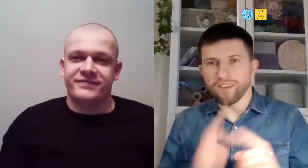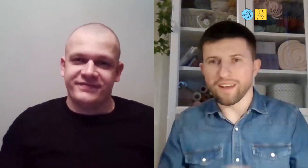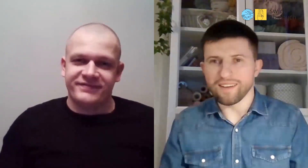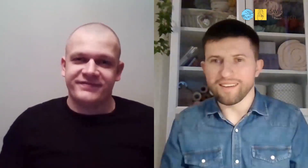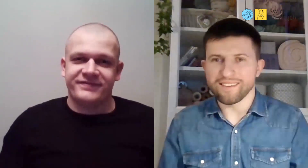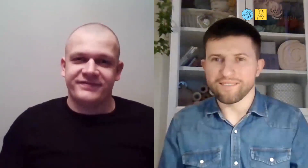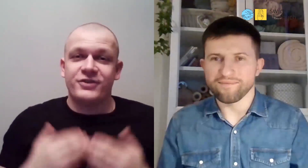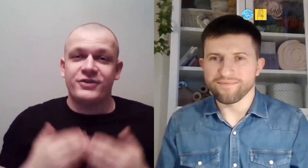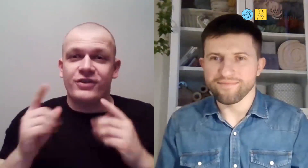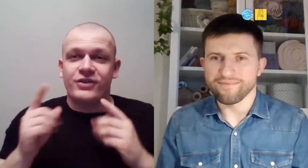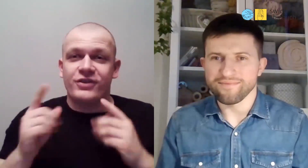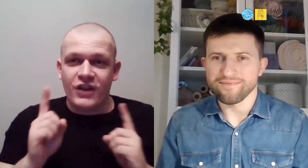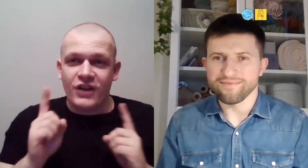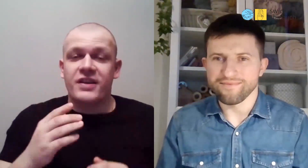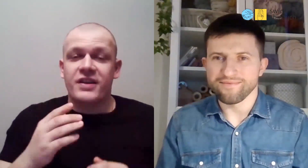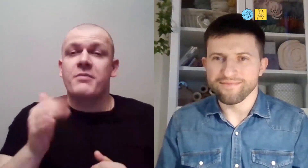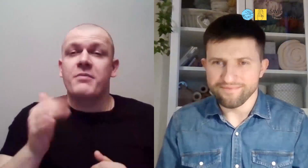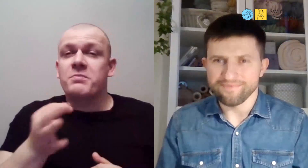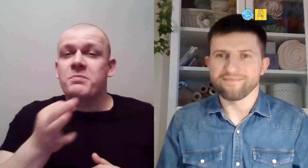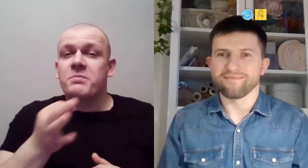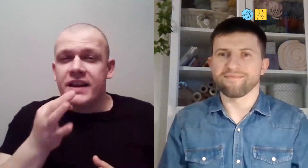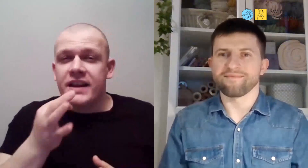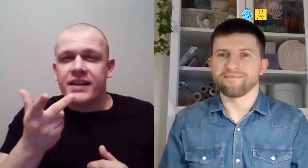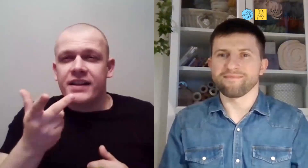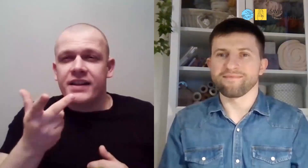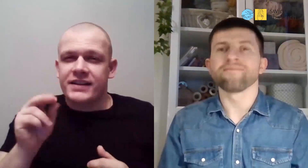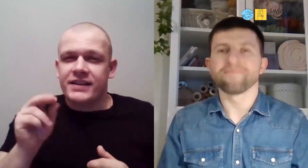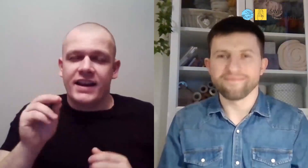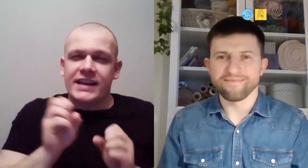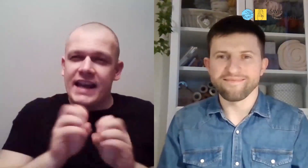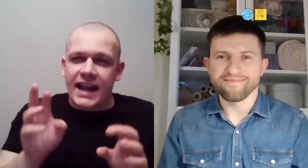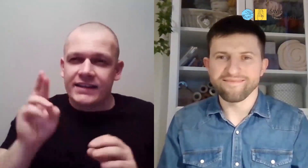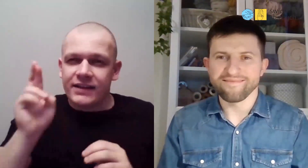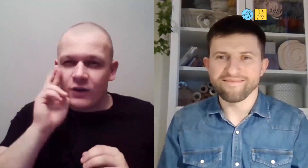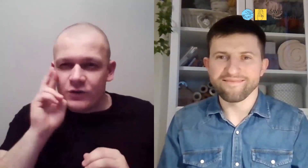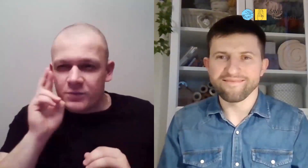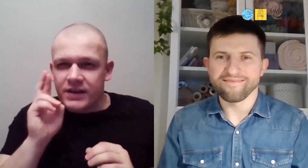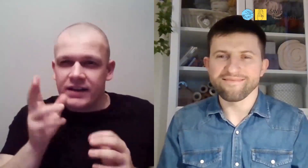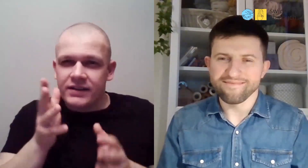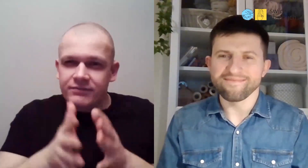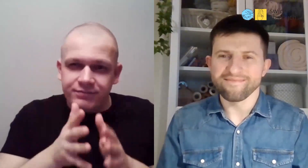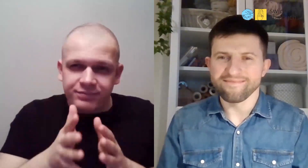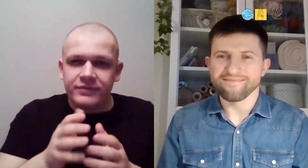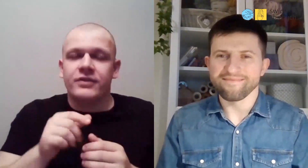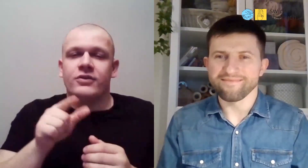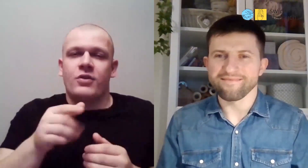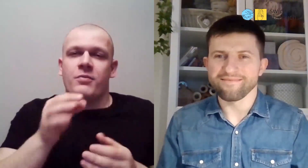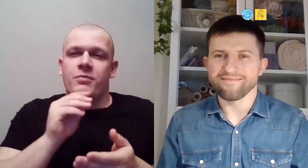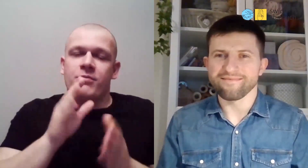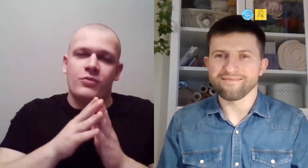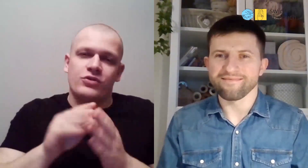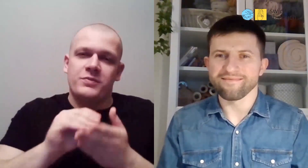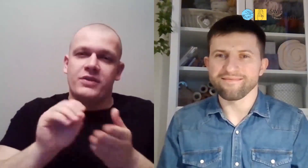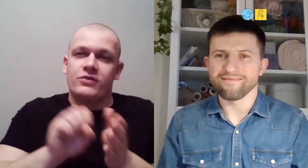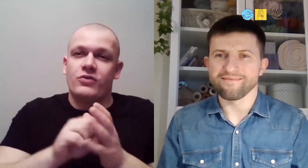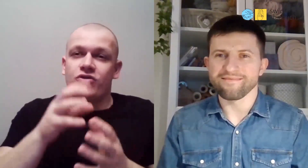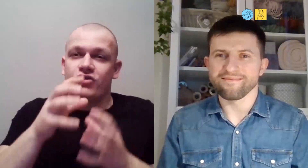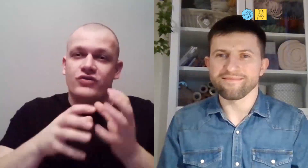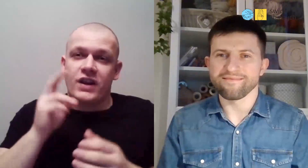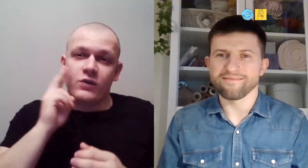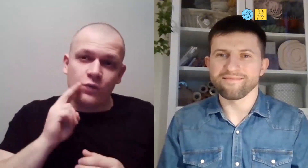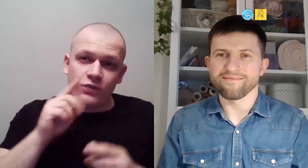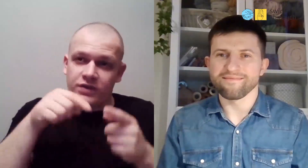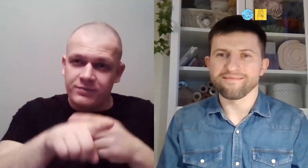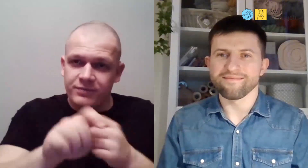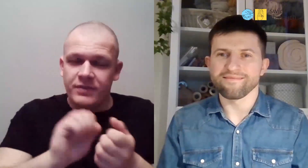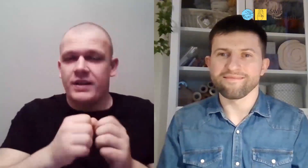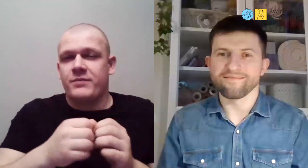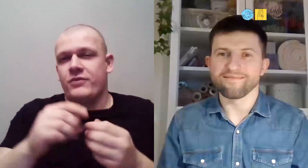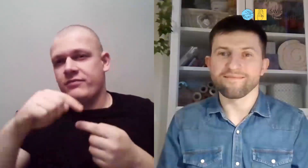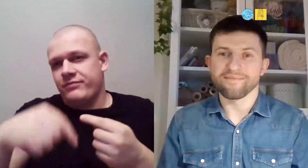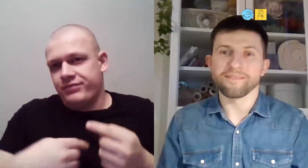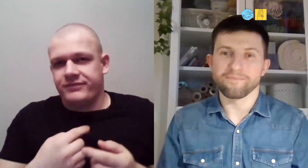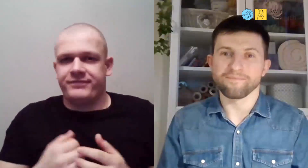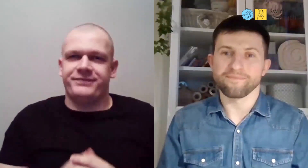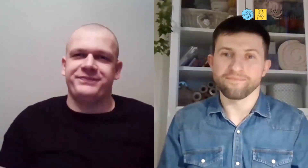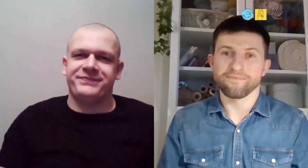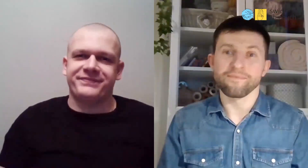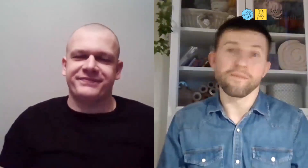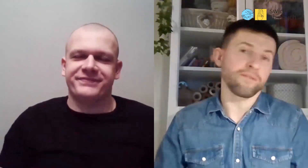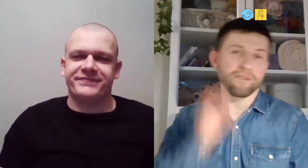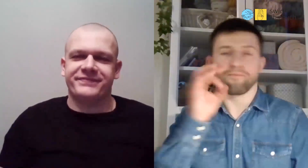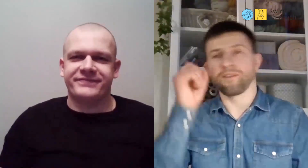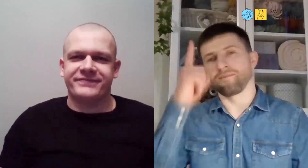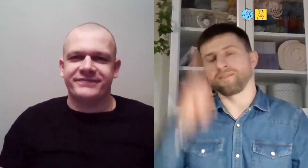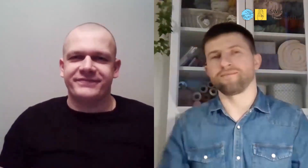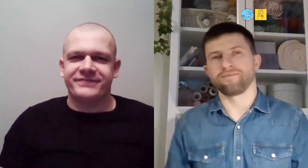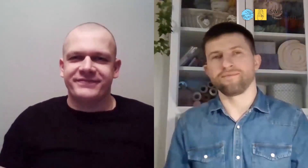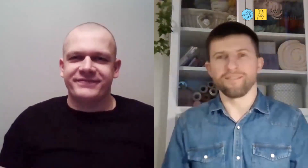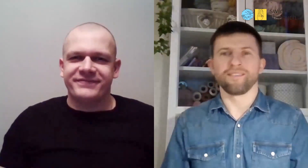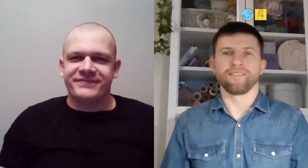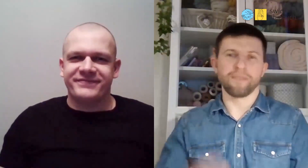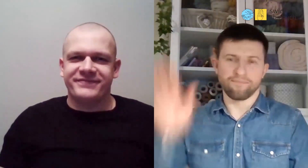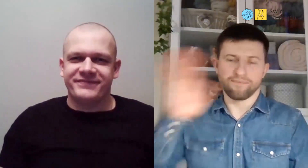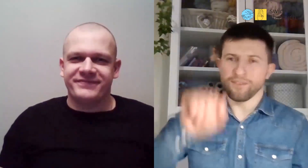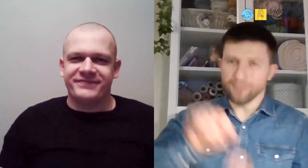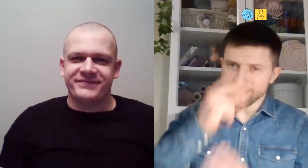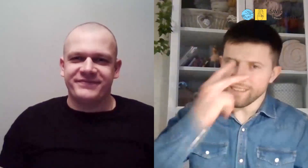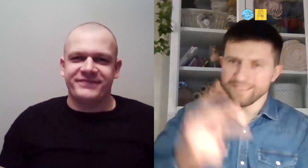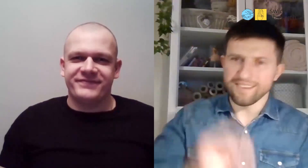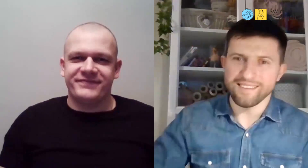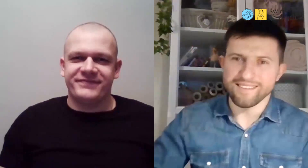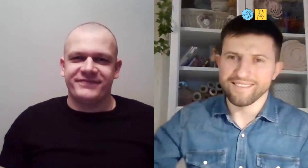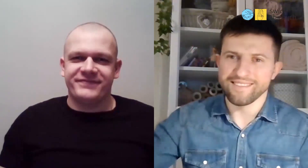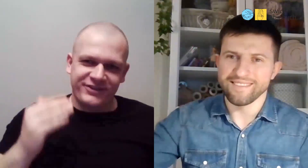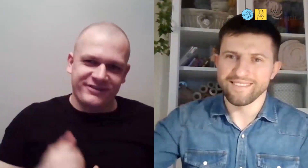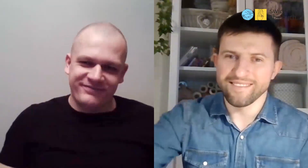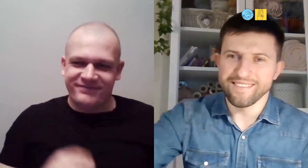[Hubert]: — Jeżeli ktoś ma wątpliwości, niejasności to proszę pisać do „Świat Głuchych” albo do mnie.